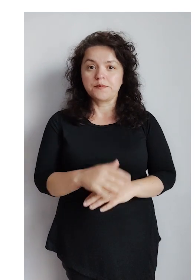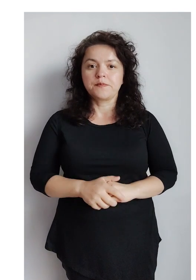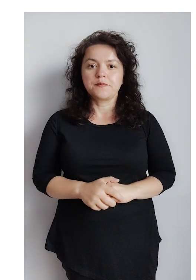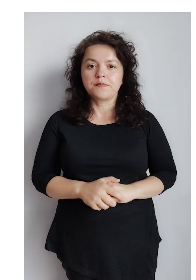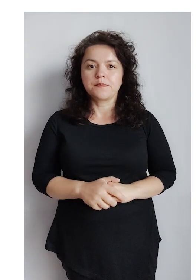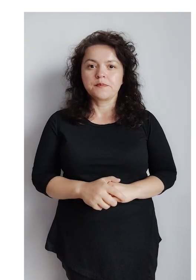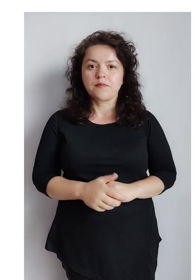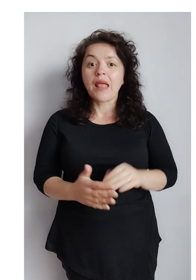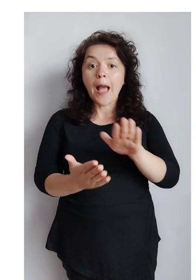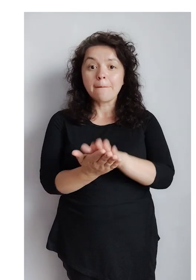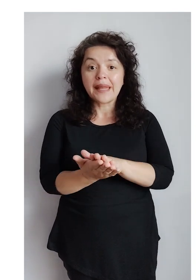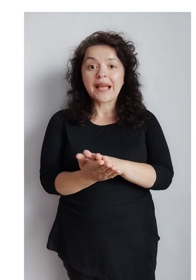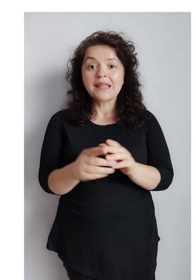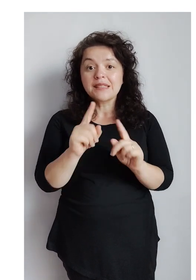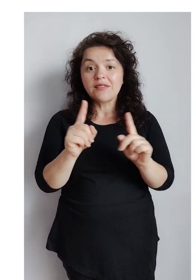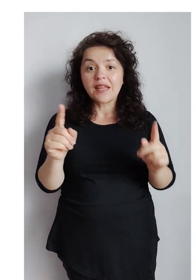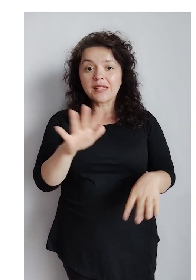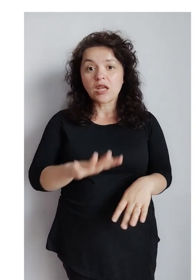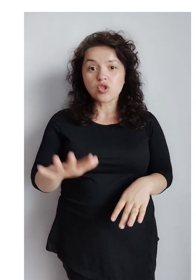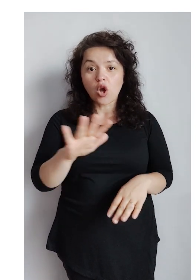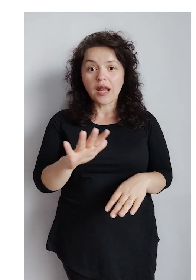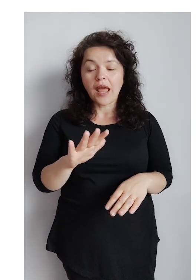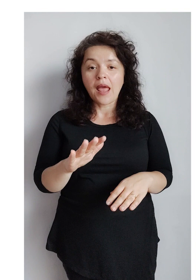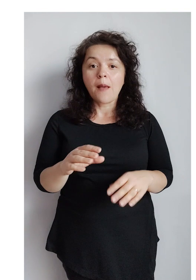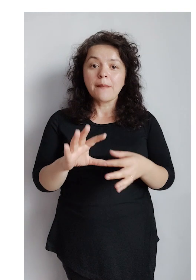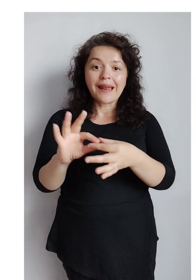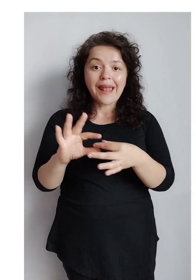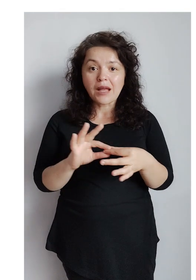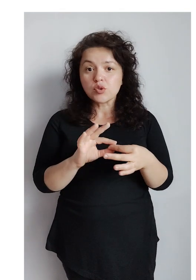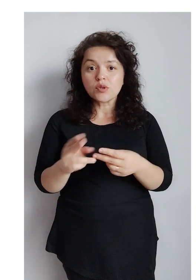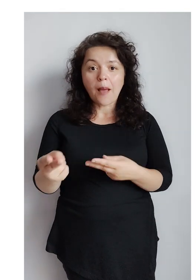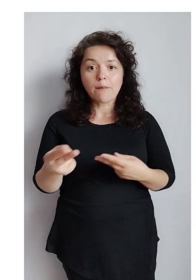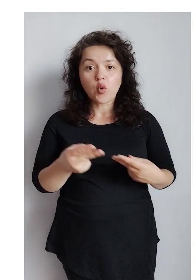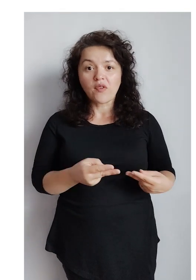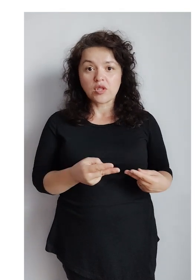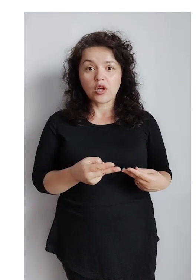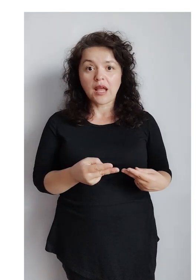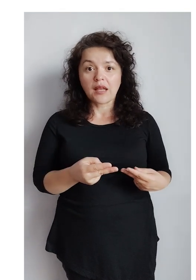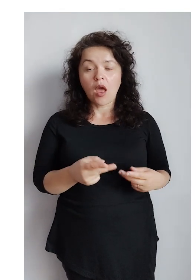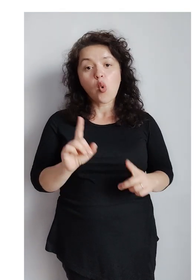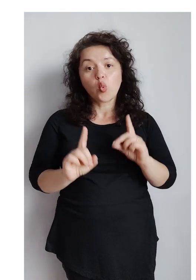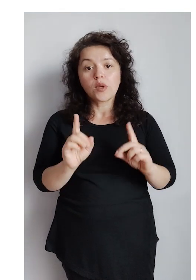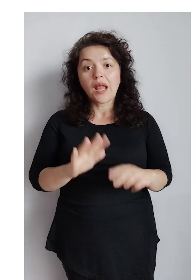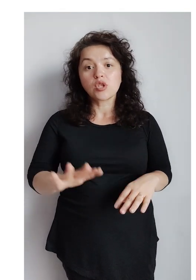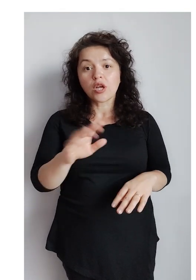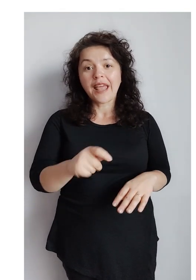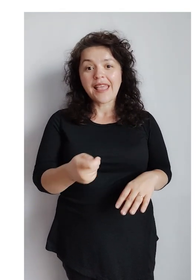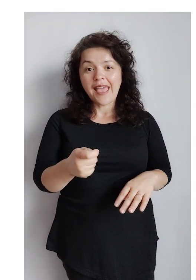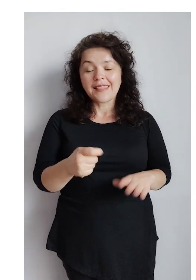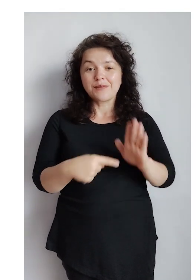Aplicat în diferite zone, părți ale lanțului de aprovizionare, unele zone cheie sunt prezentate aici